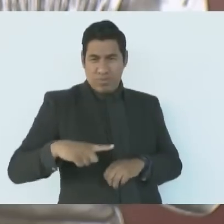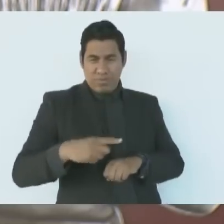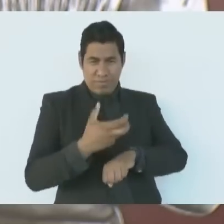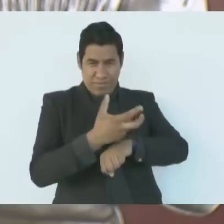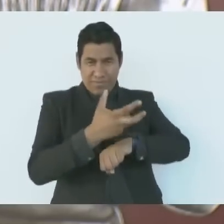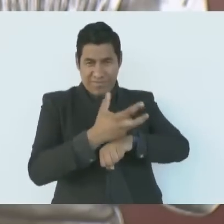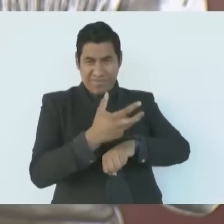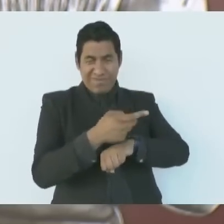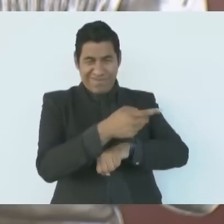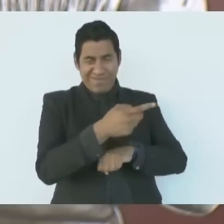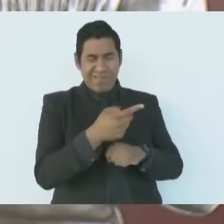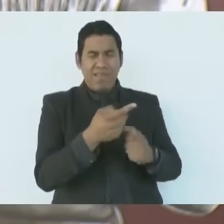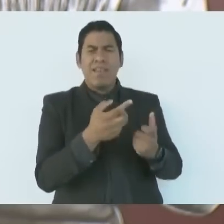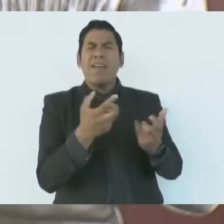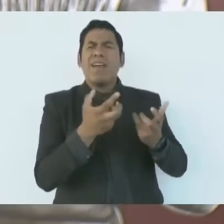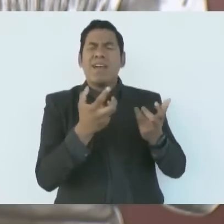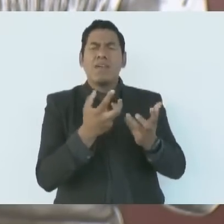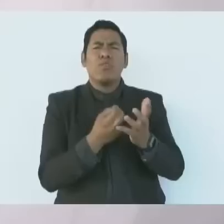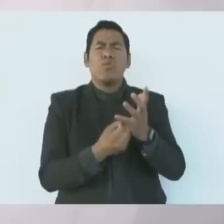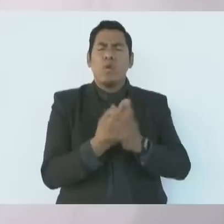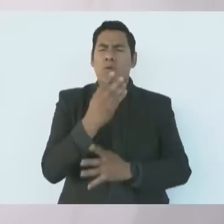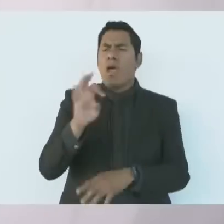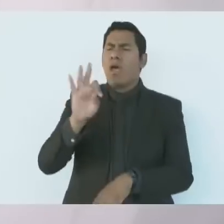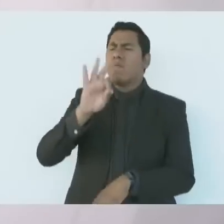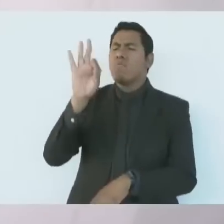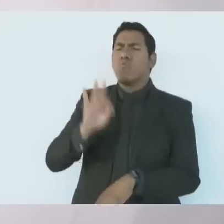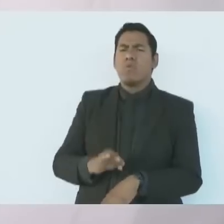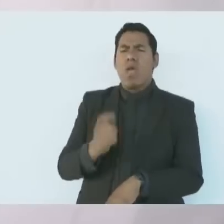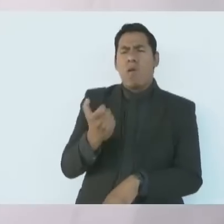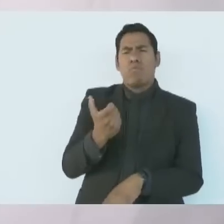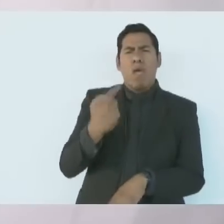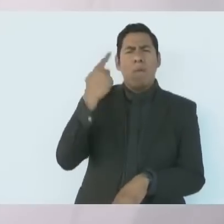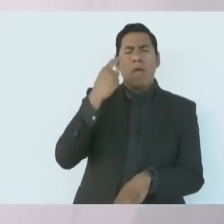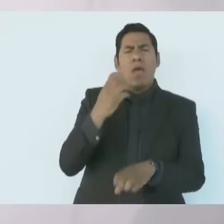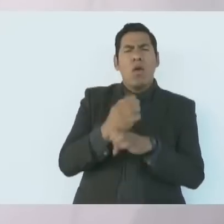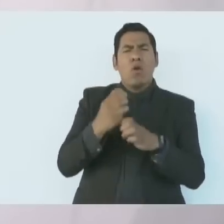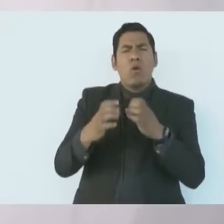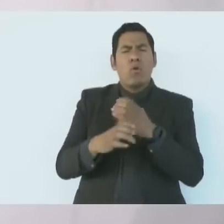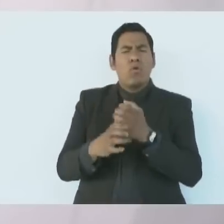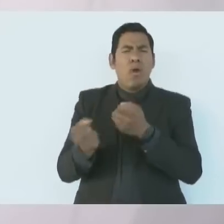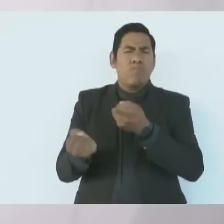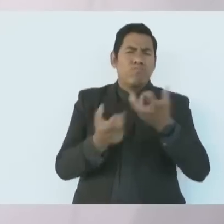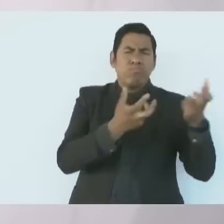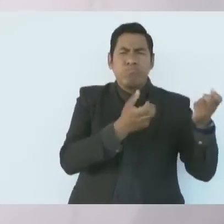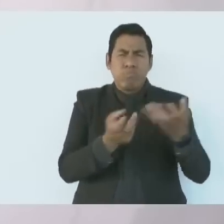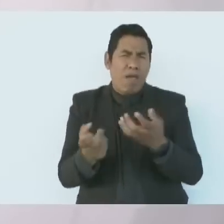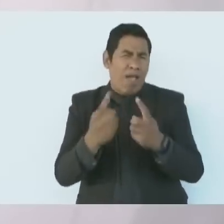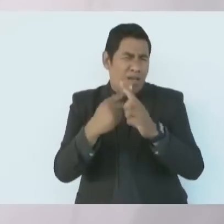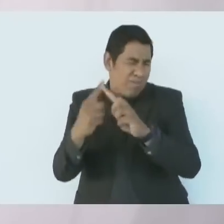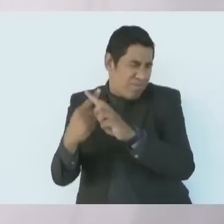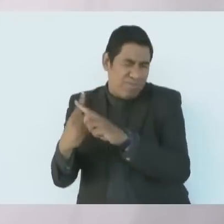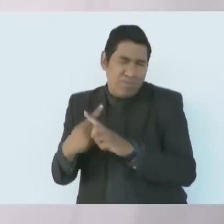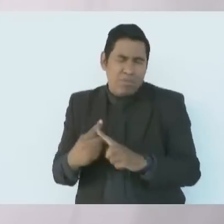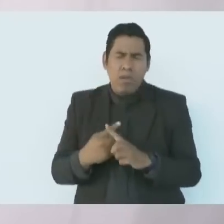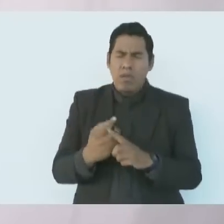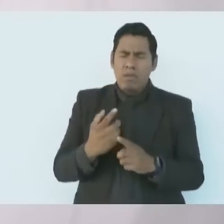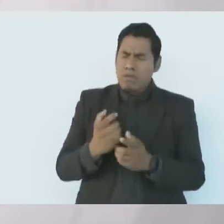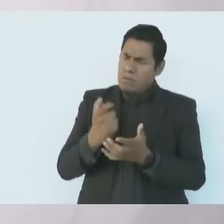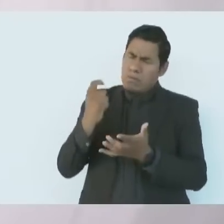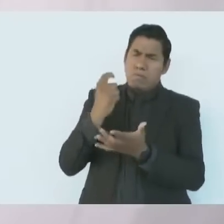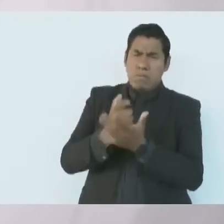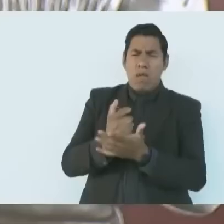ha decidido poner aranceles se llama que es un impuesto a las exportaciones de todos los países